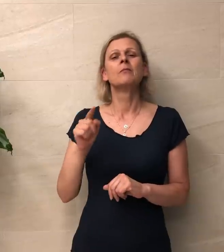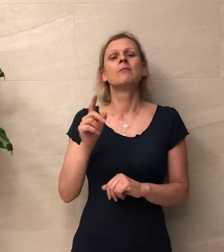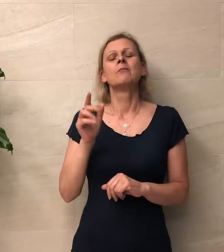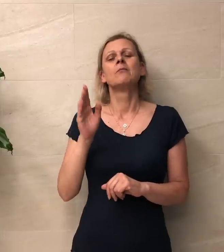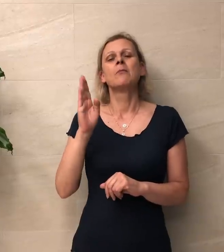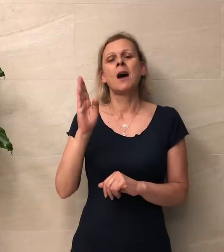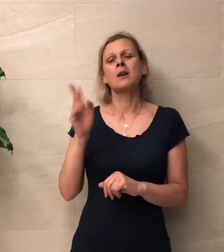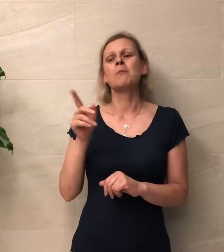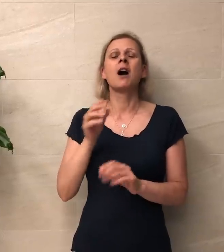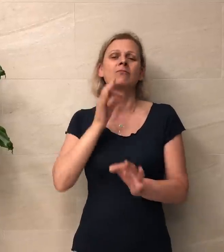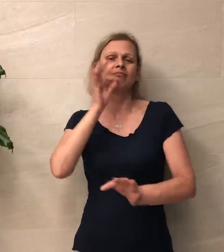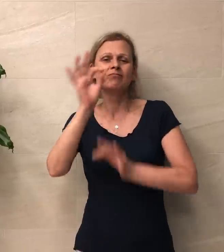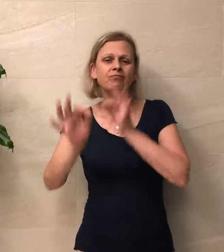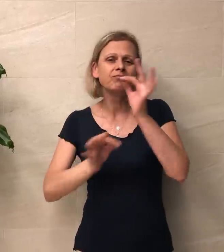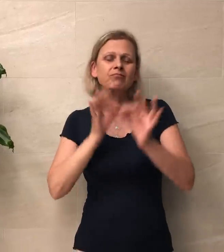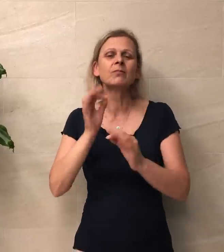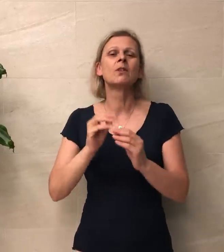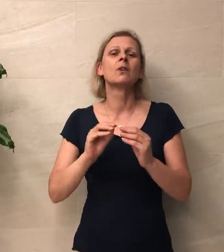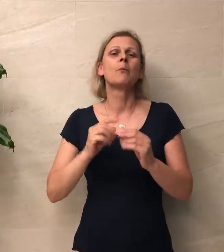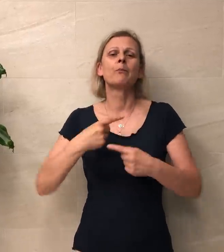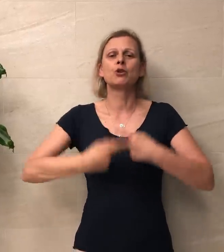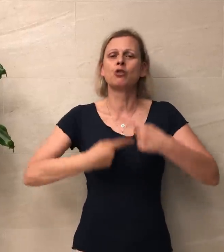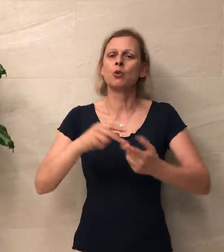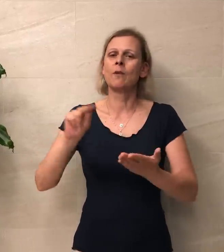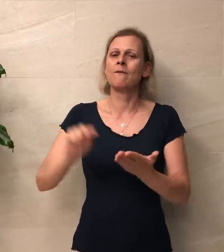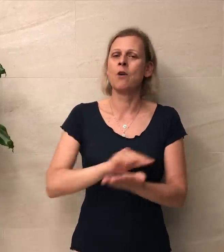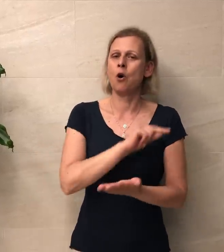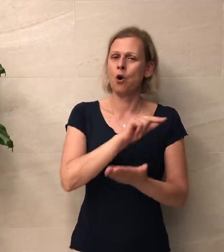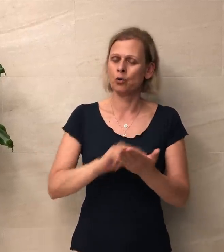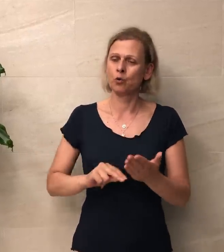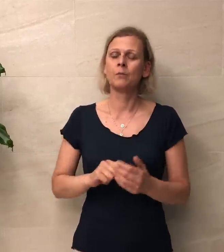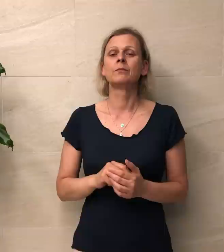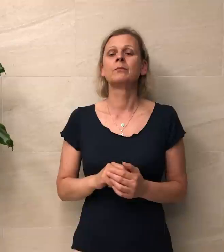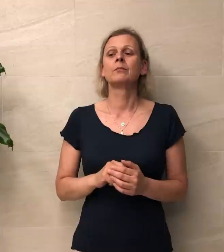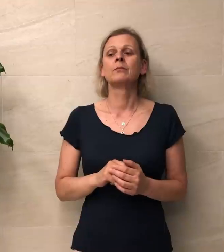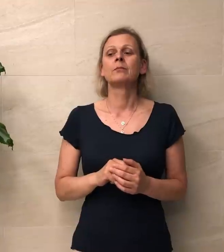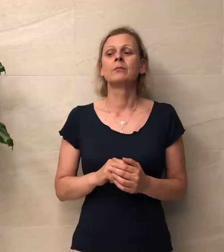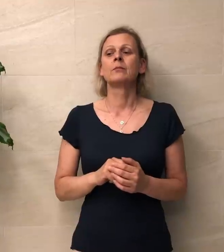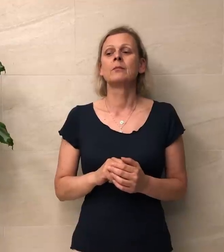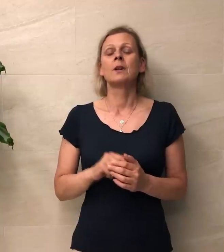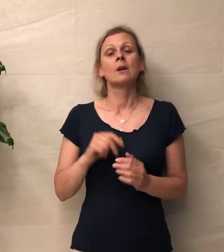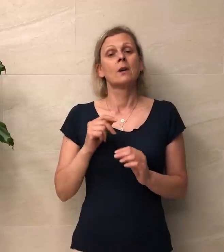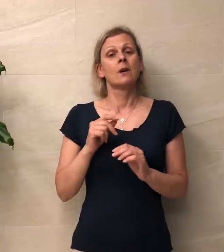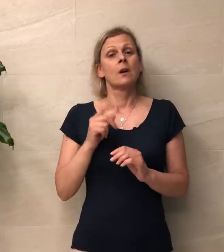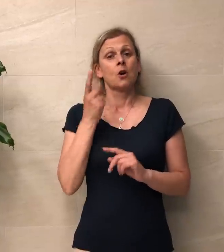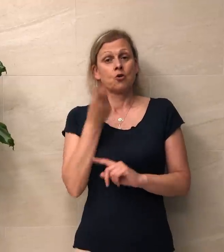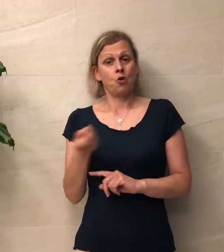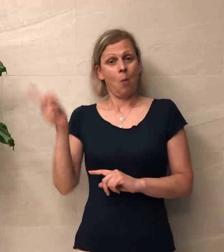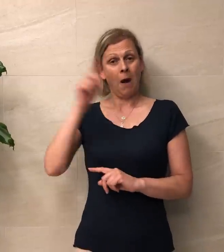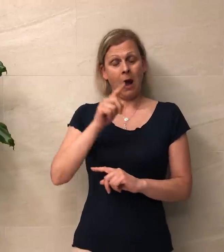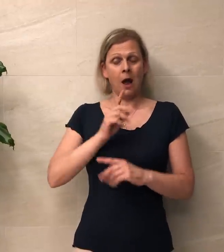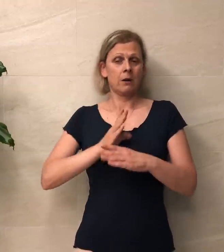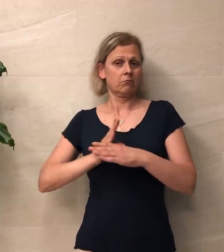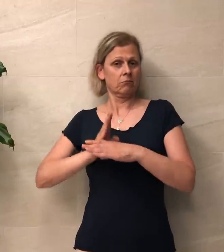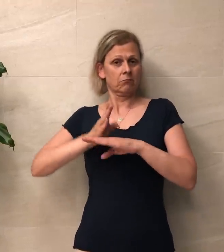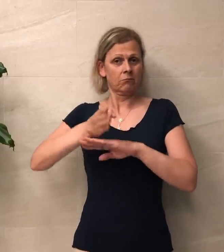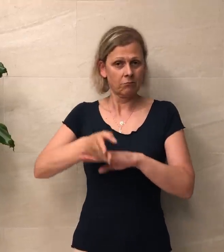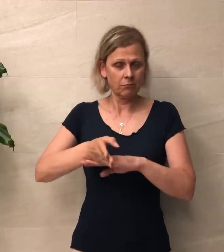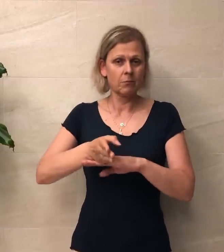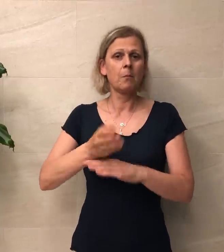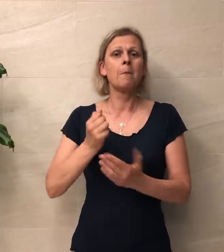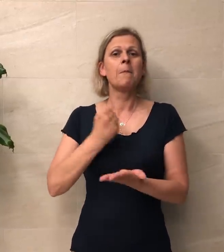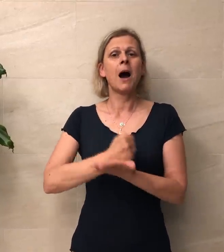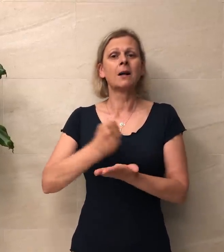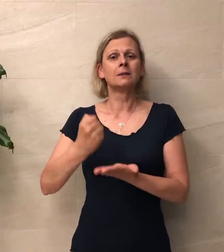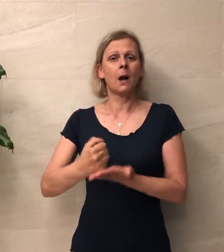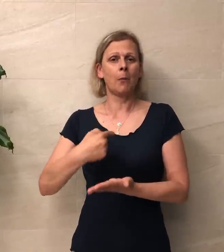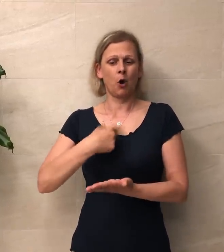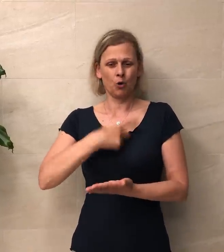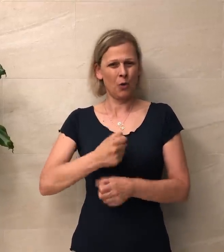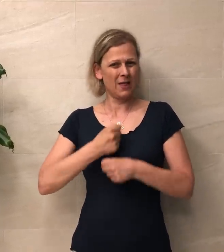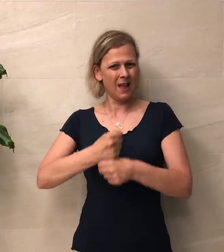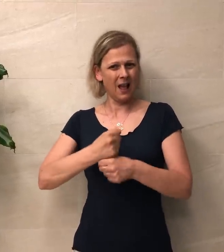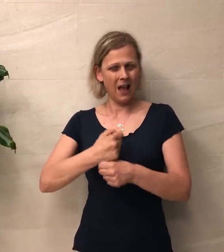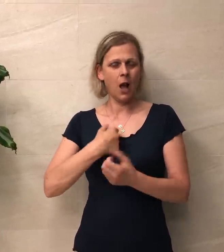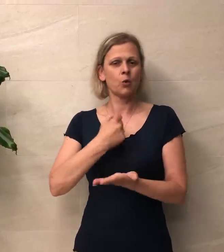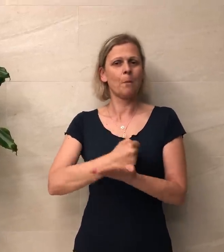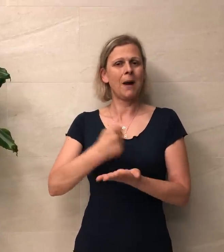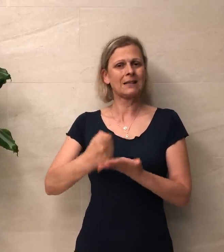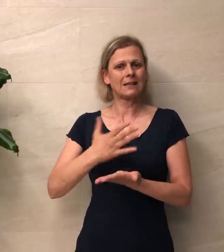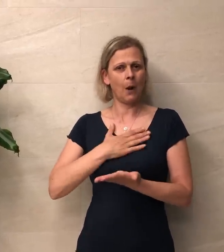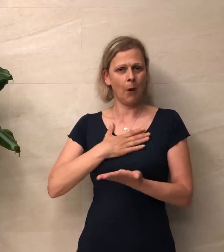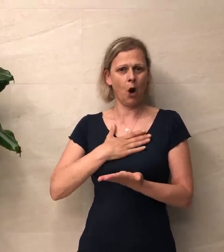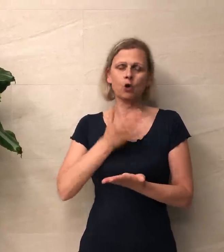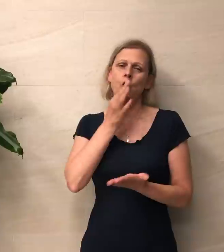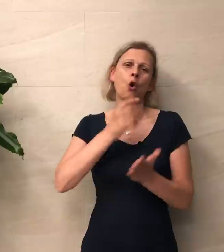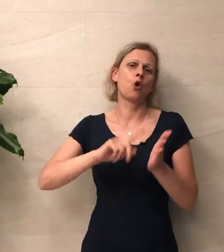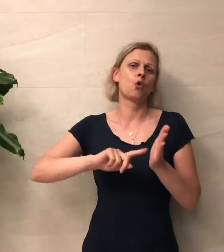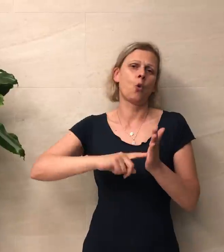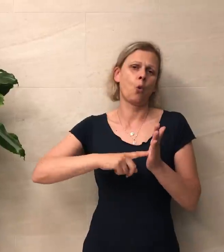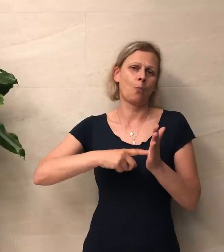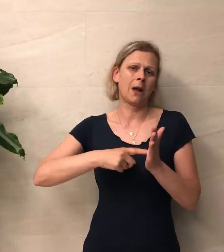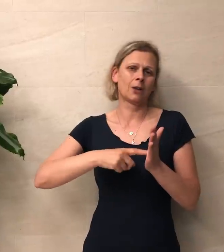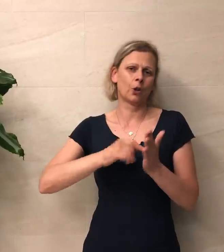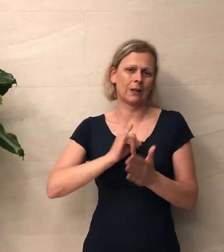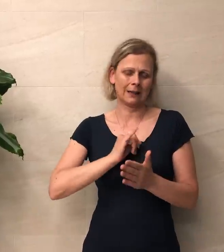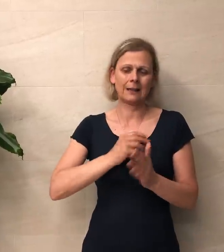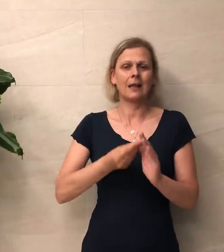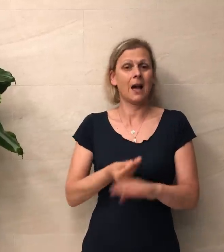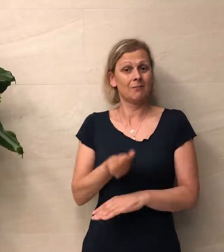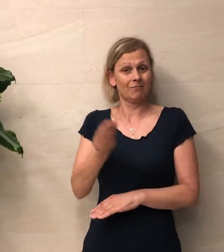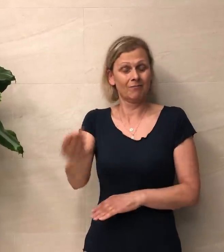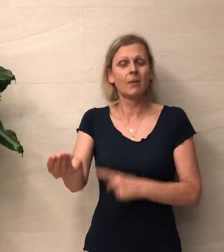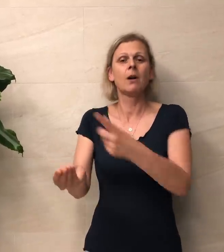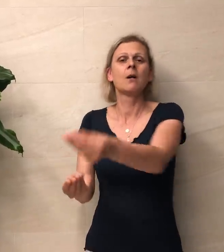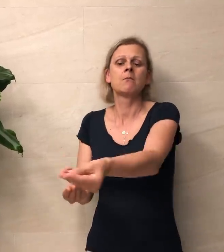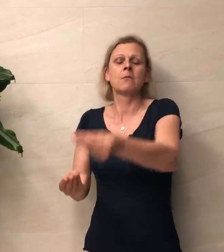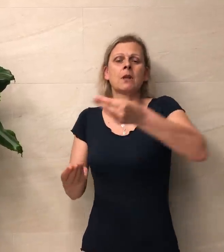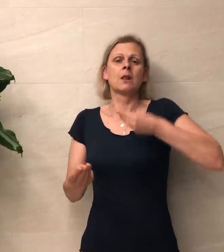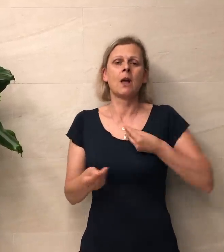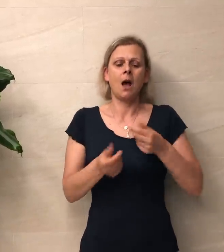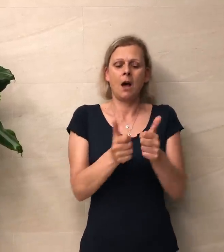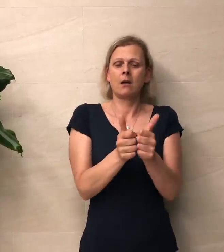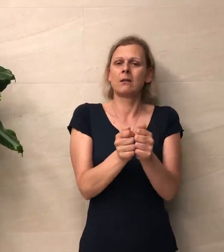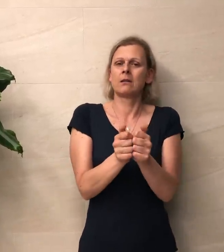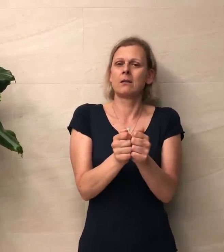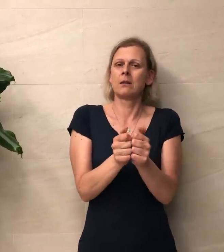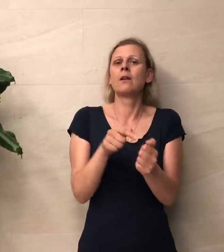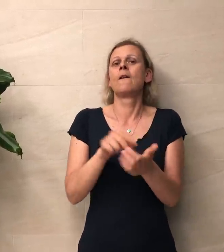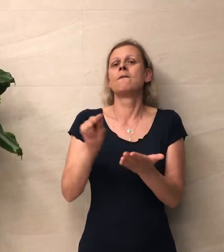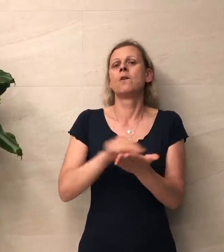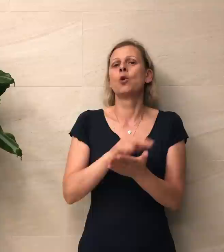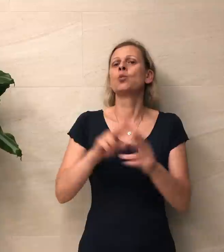le procedure di voto. Una volta che ciascun Delegato avrà presentato il proprio documento d’identità, gli verrà consegnato un dispositivo per la votazione